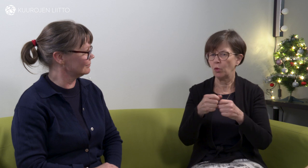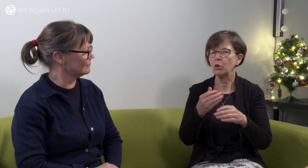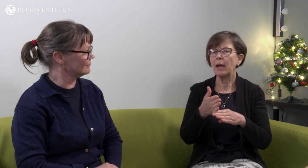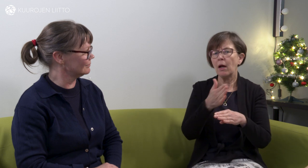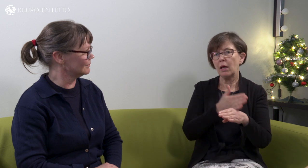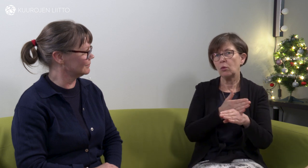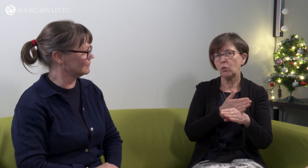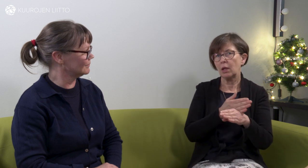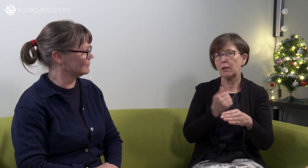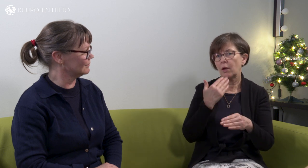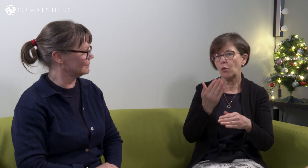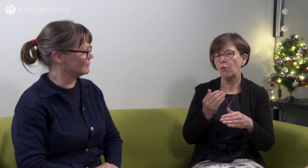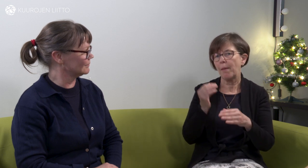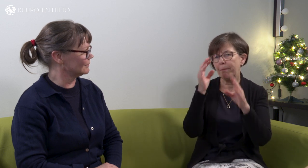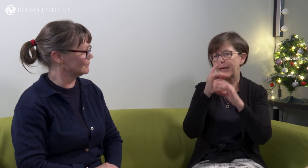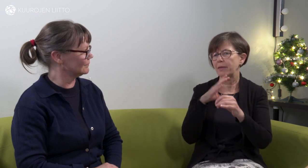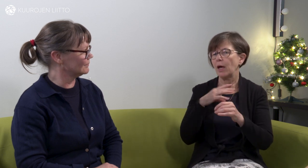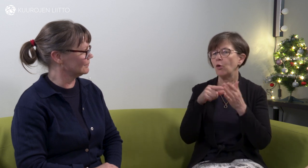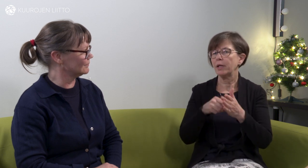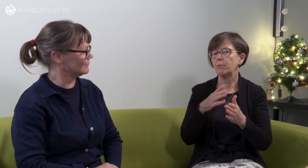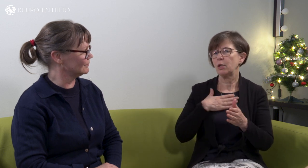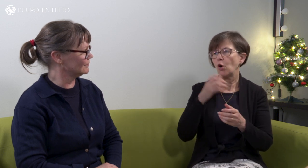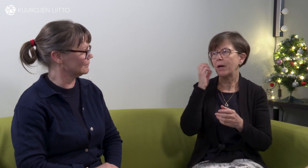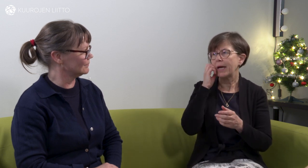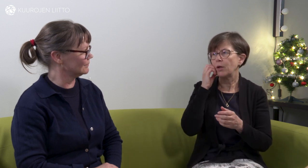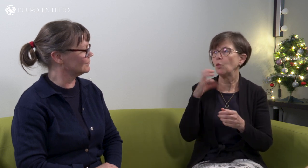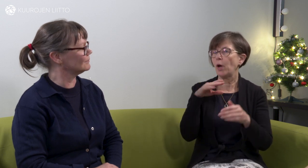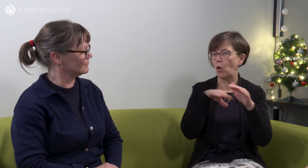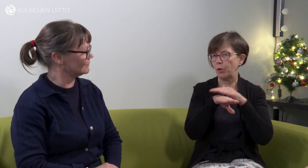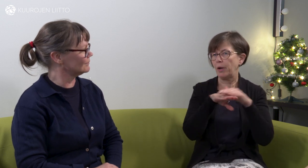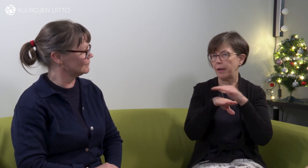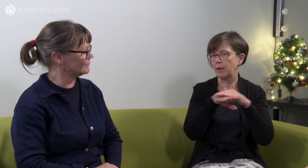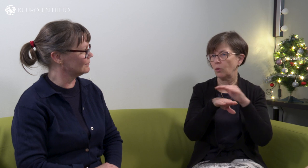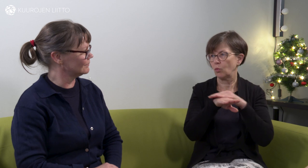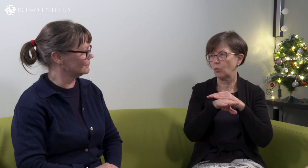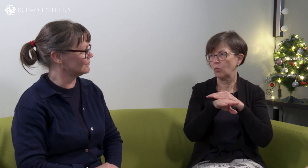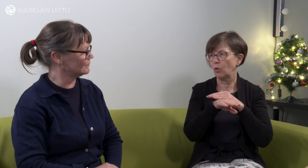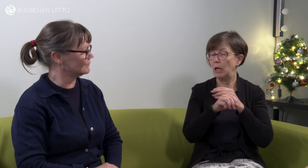ja tällöin kannattaa huolehtia siitä, että lataatte puhelimenne etukäteen.